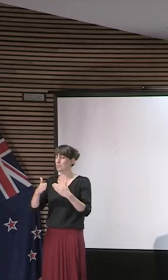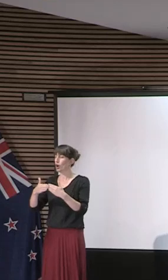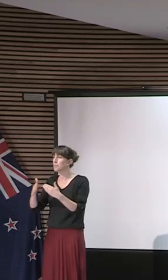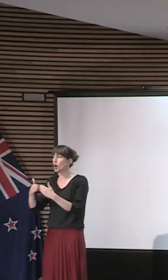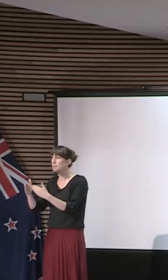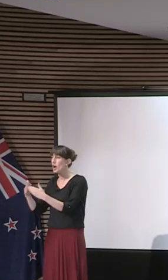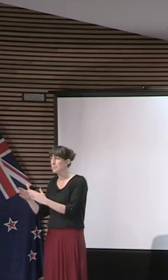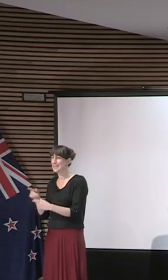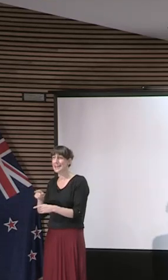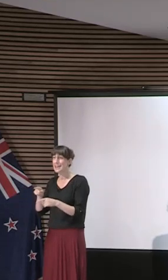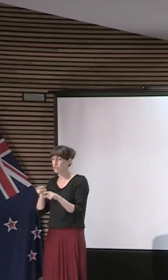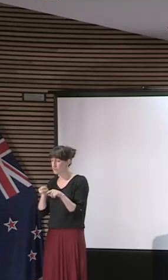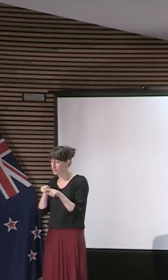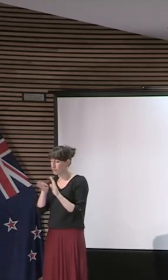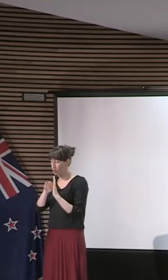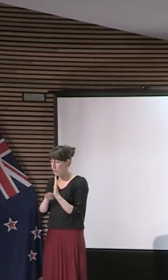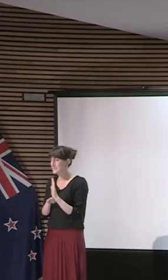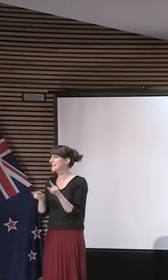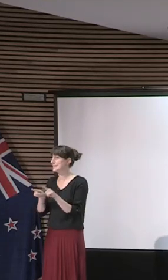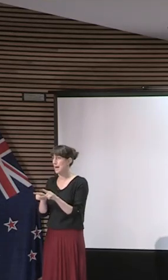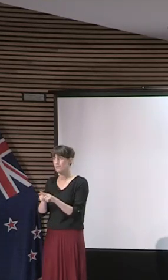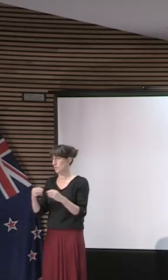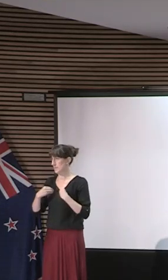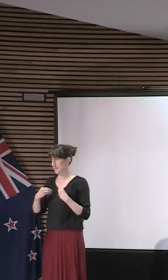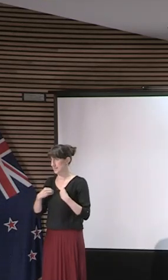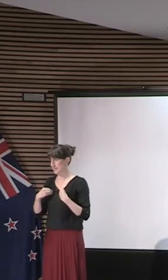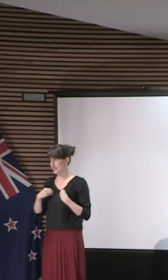He mea nui kia noho mataara tatou, otir3, kia mau tonu nga aratohu e pa ana ki te haerenga tinana, te pupuri i roto i nga